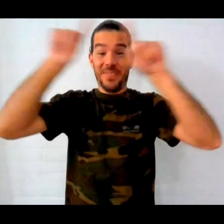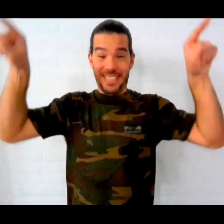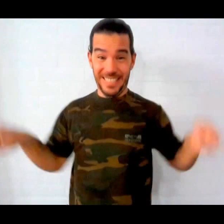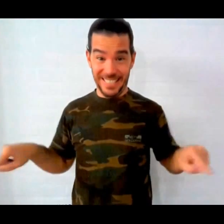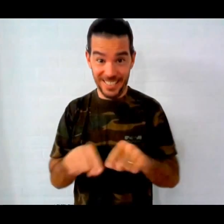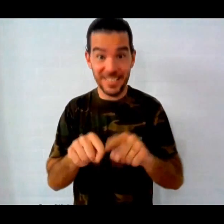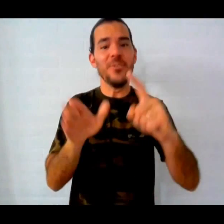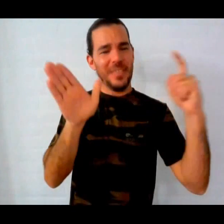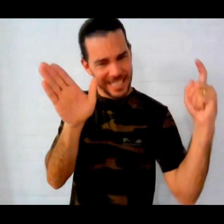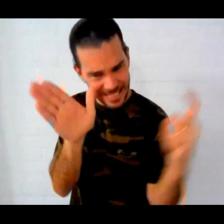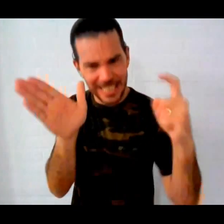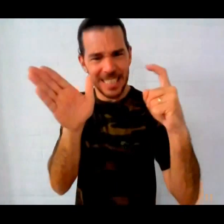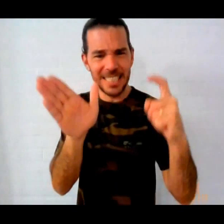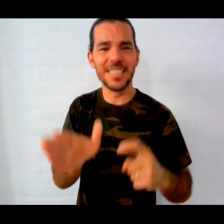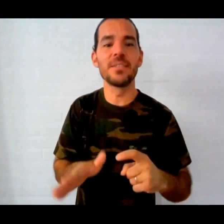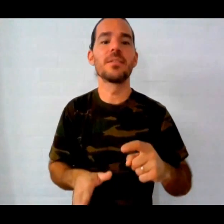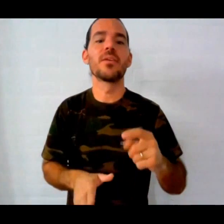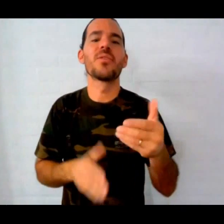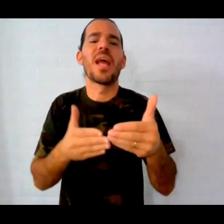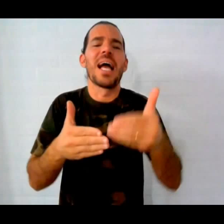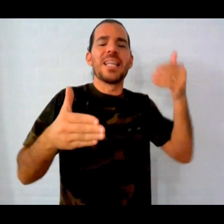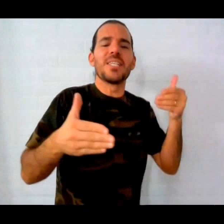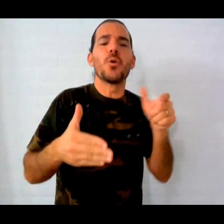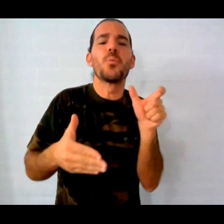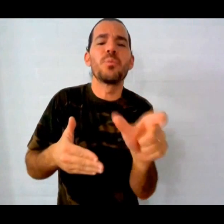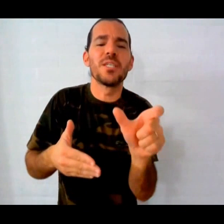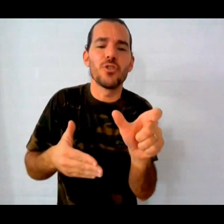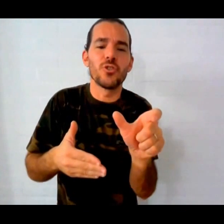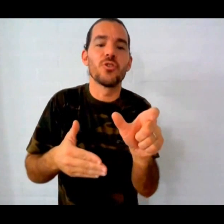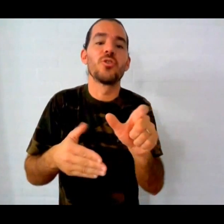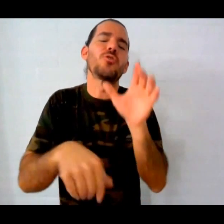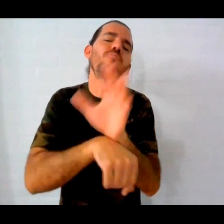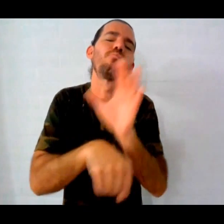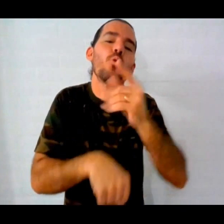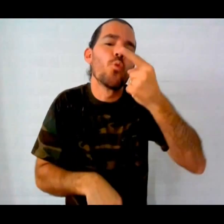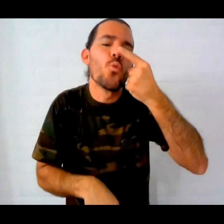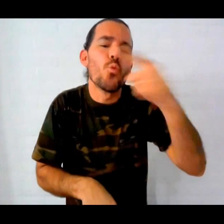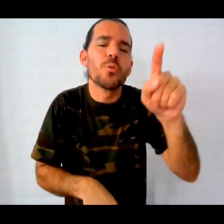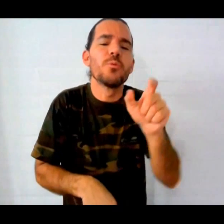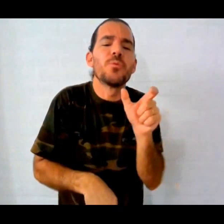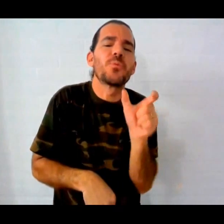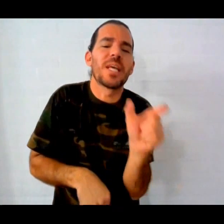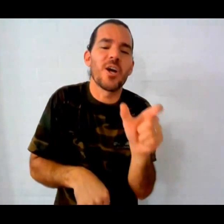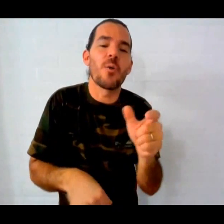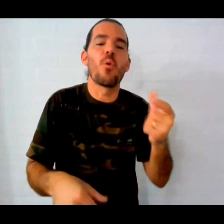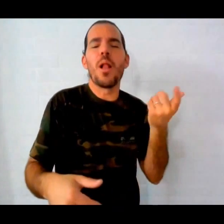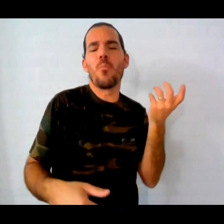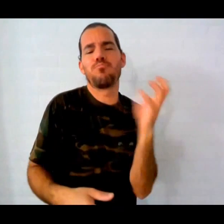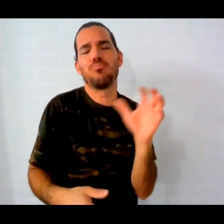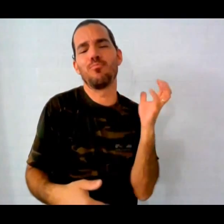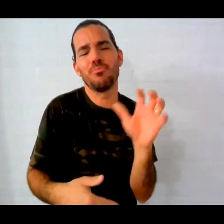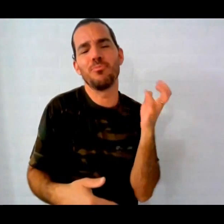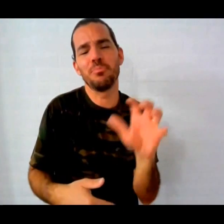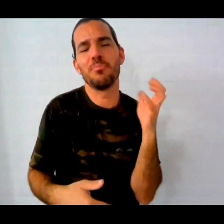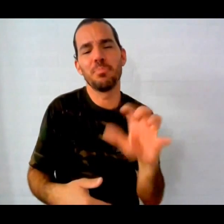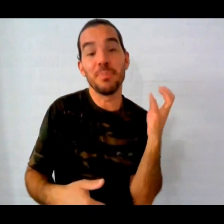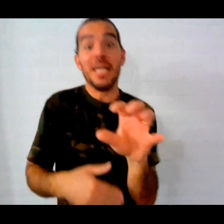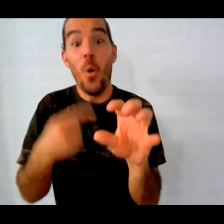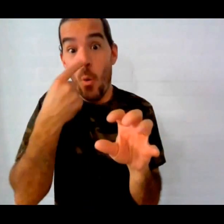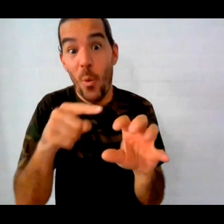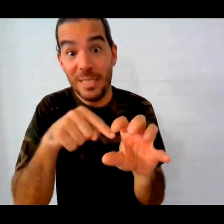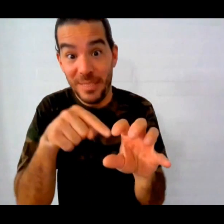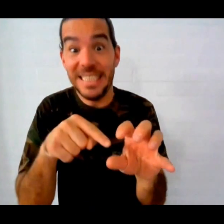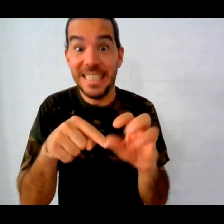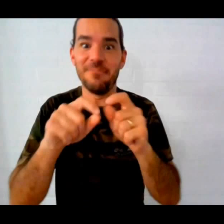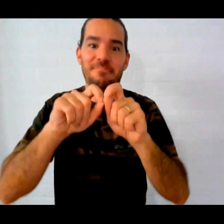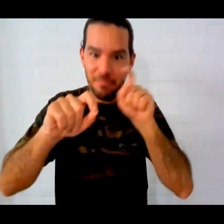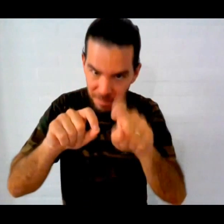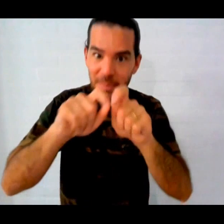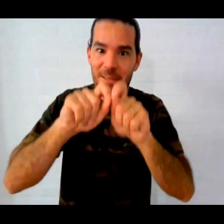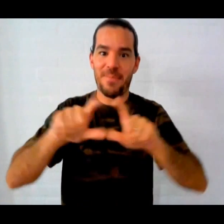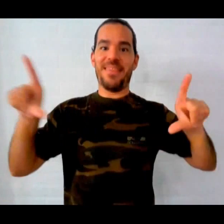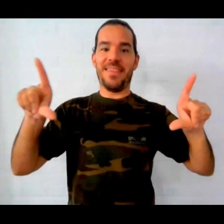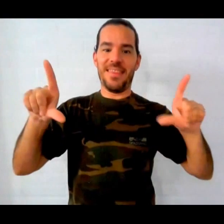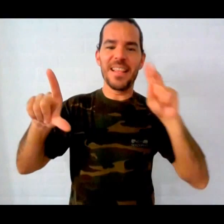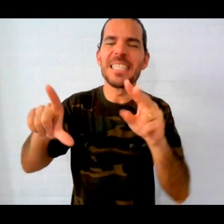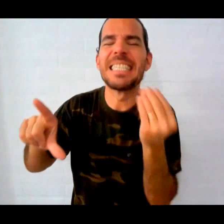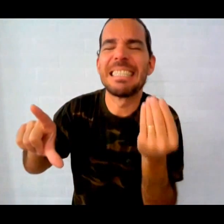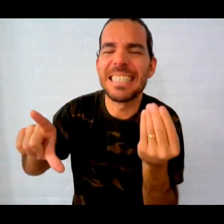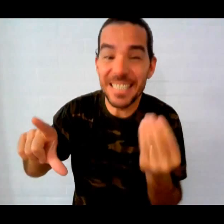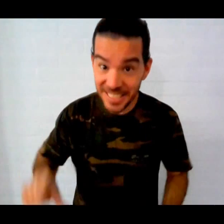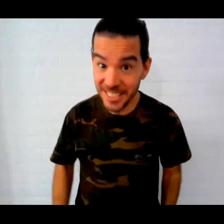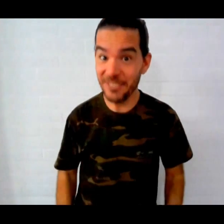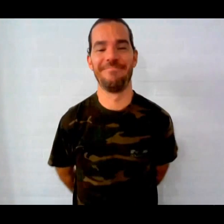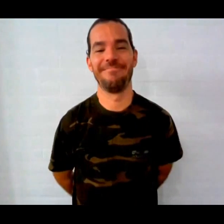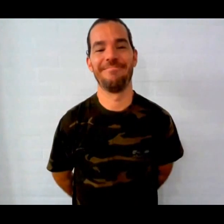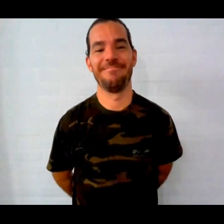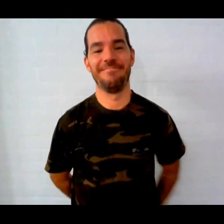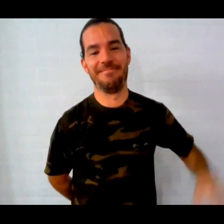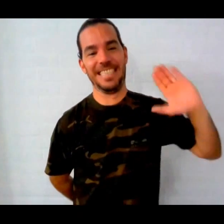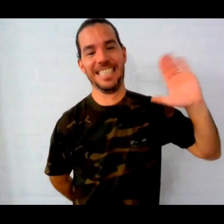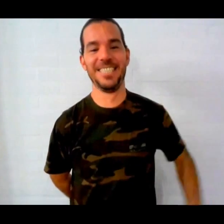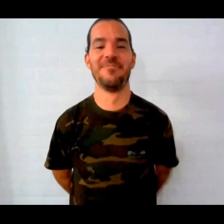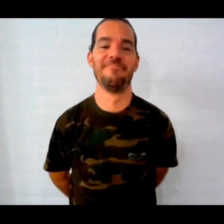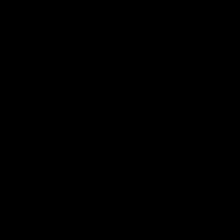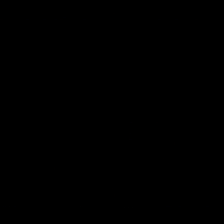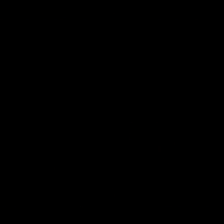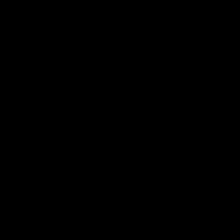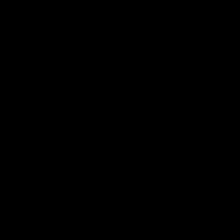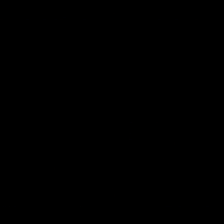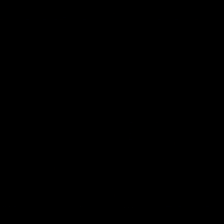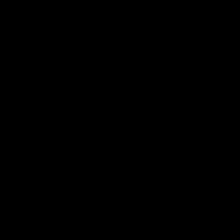Anterior vídeo (Último vídeo)